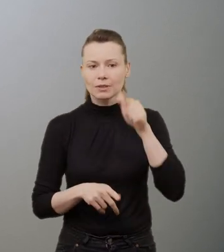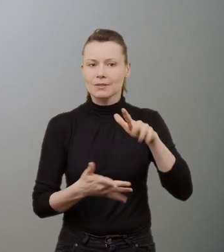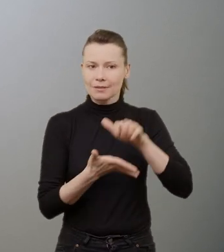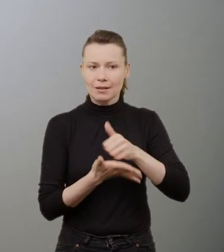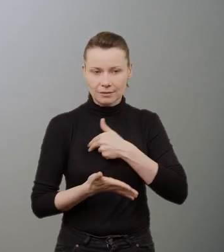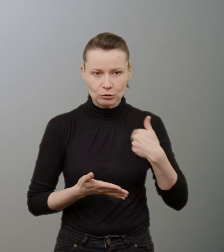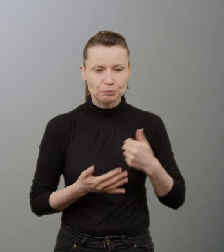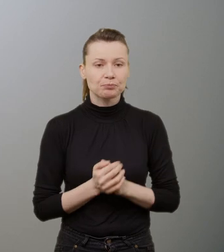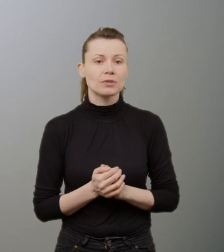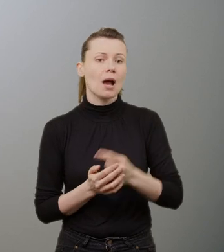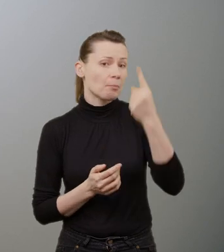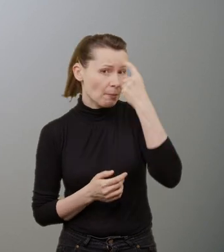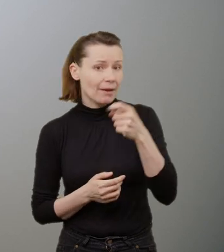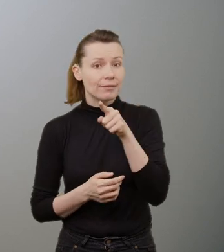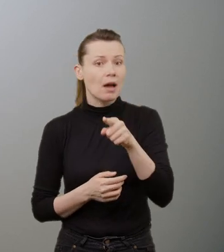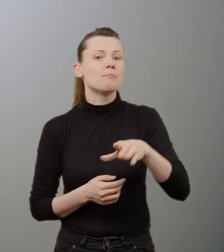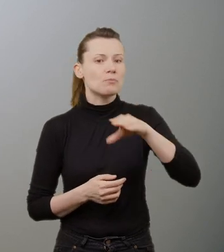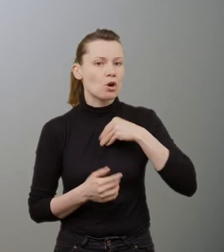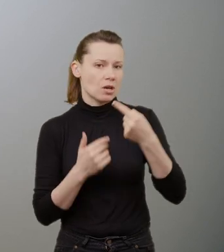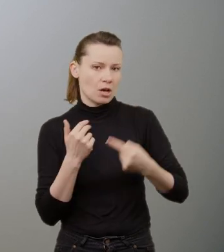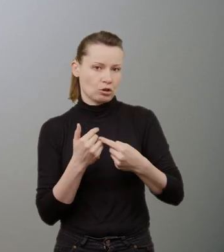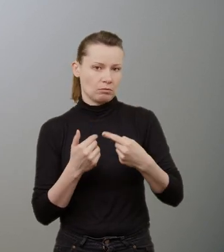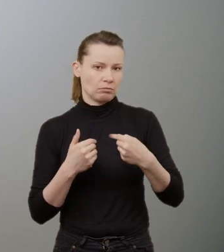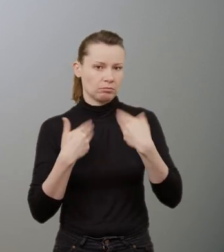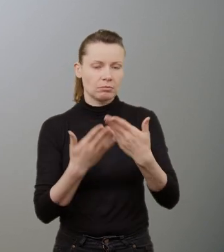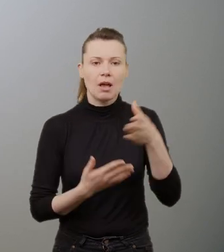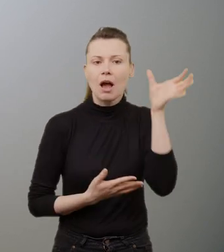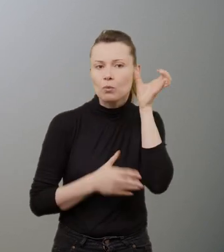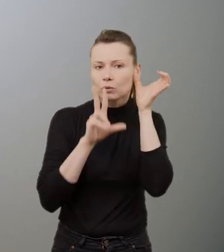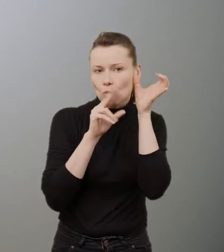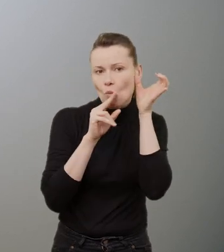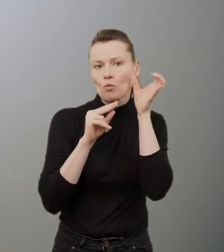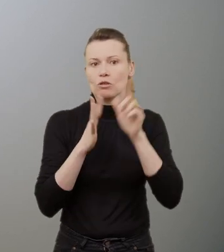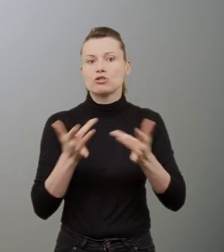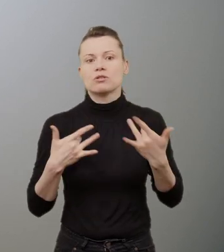albo ich zdjęcia. Pamiętaj, że podczas wizyty możesz liczyć na audiodeskrypcję na żywo.